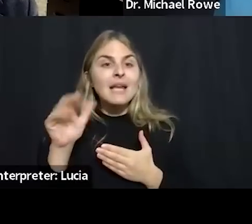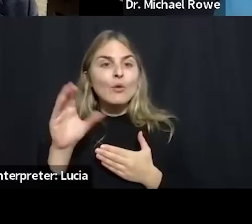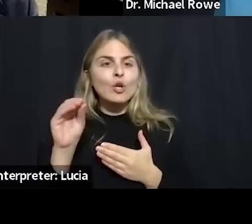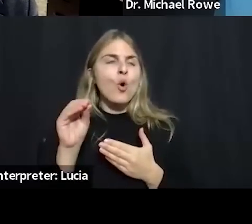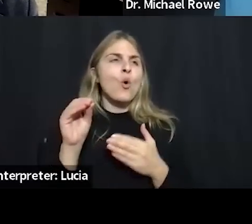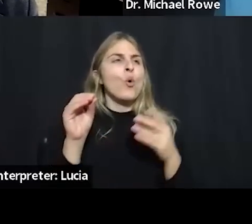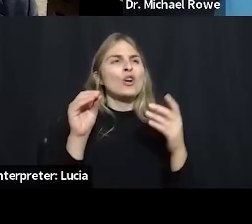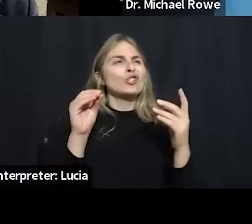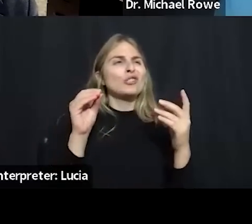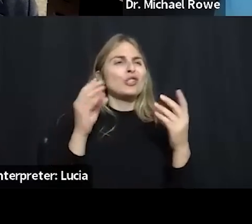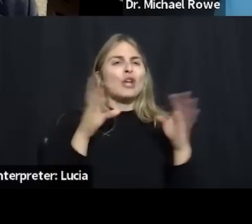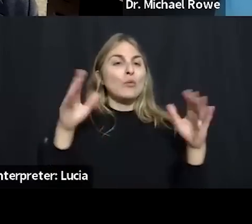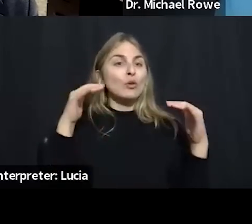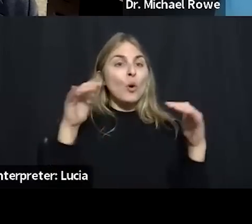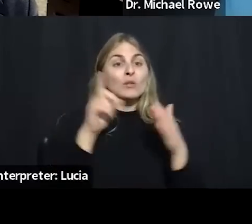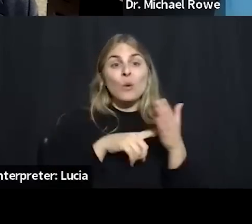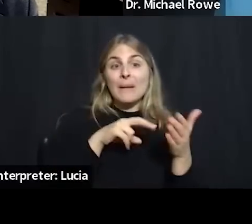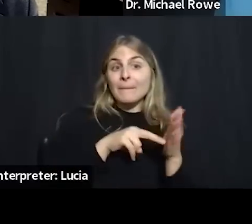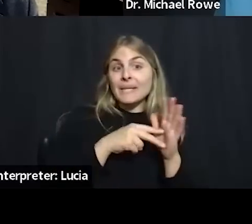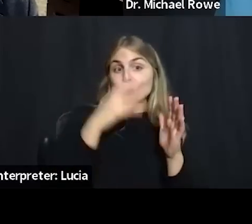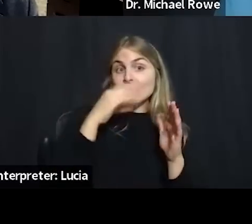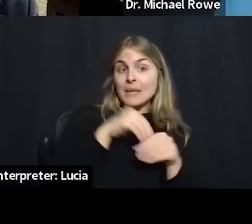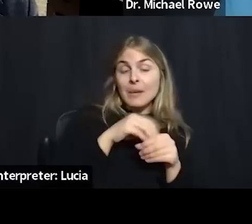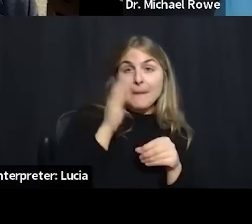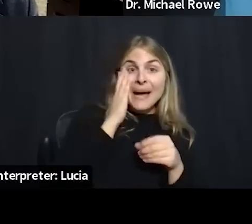lo que significa dormir en una cama, lo que significa cerrar la puerta, ese tipo de cosas.